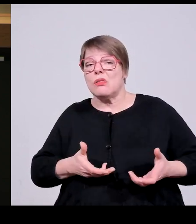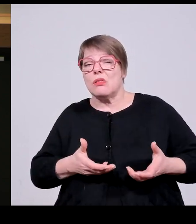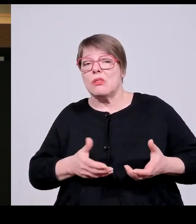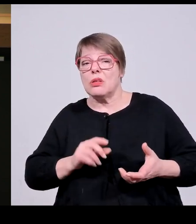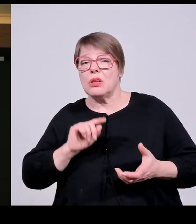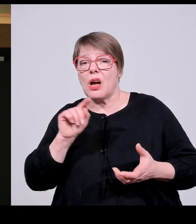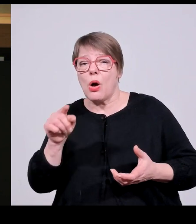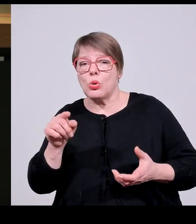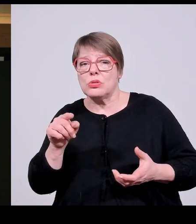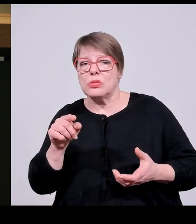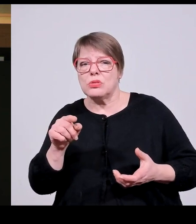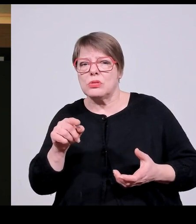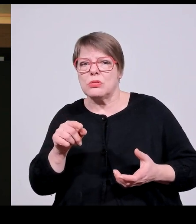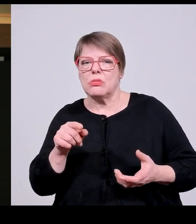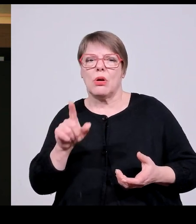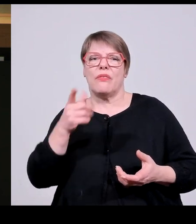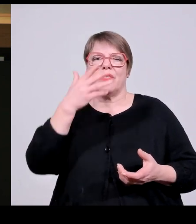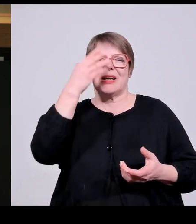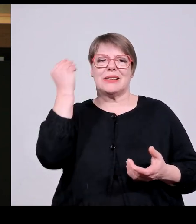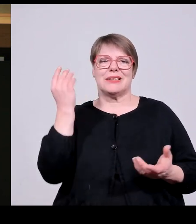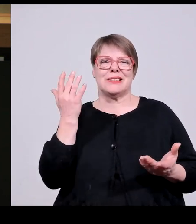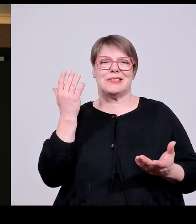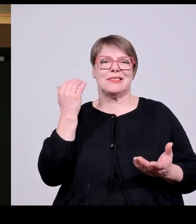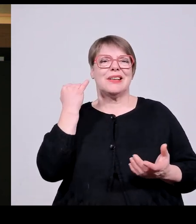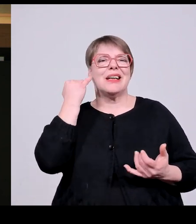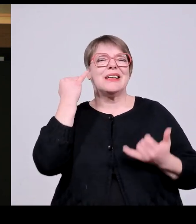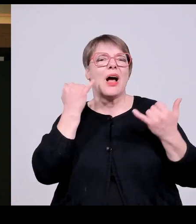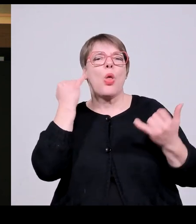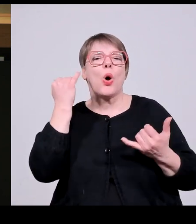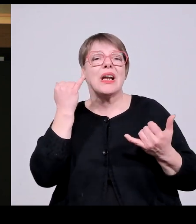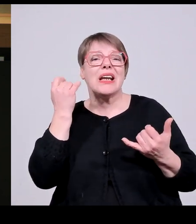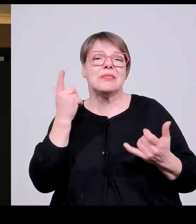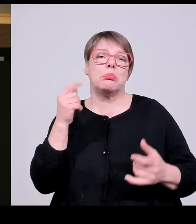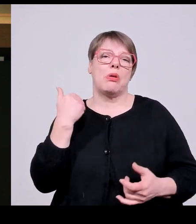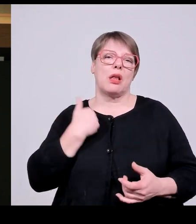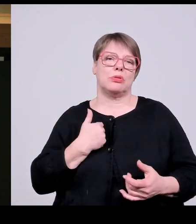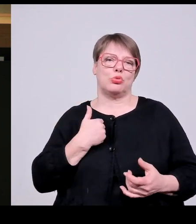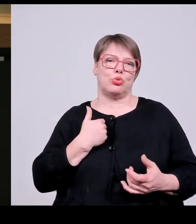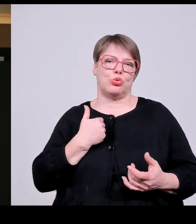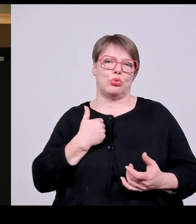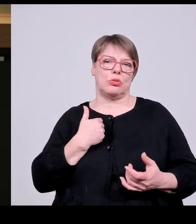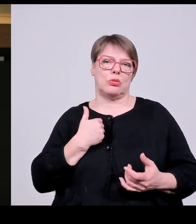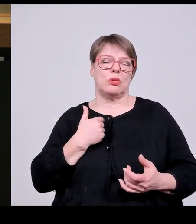Wir hatten ja drüber nicht. Wir hatten darüber nicht gesprochen.